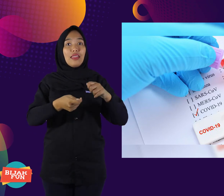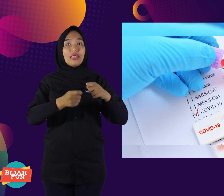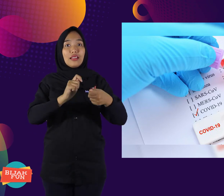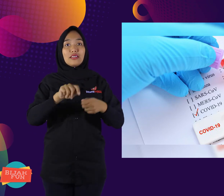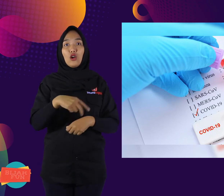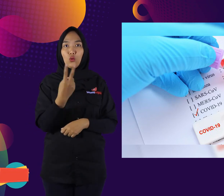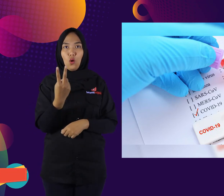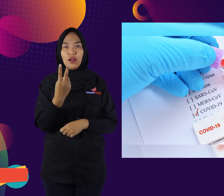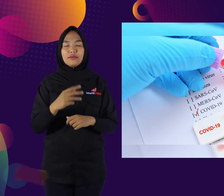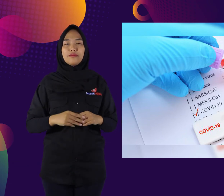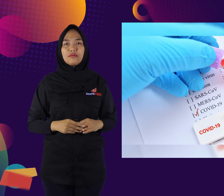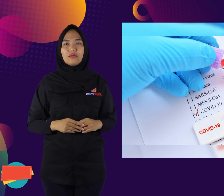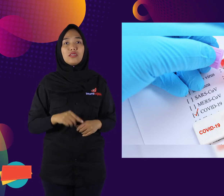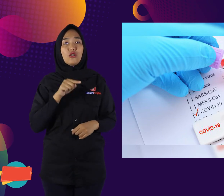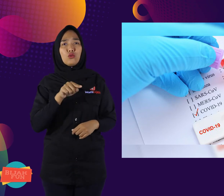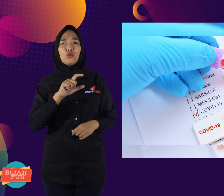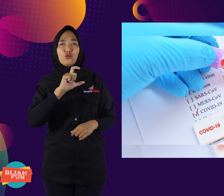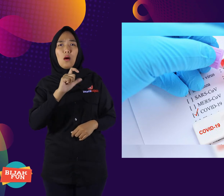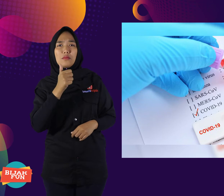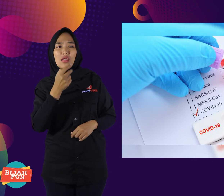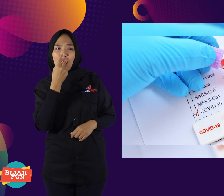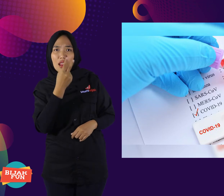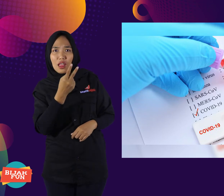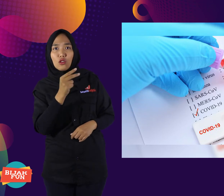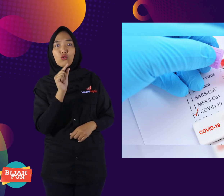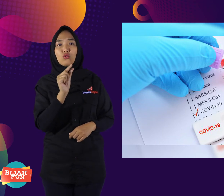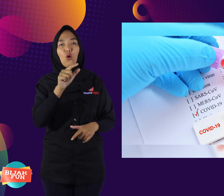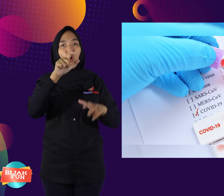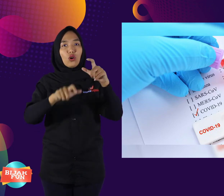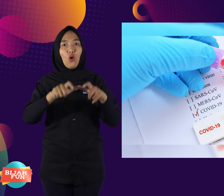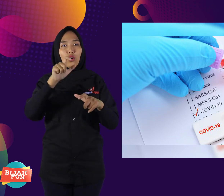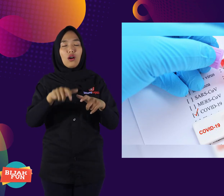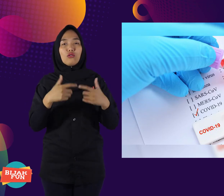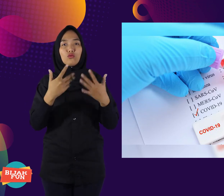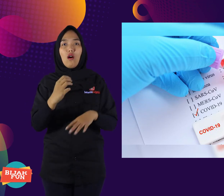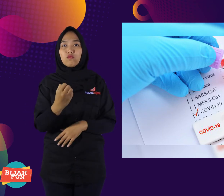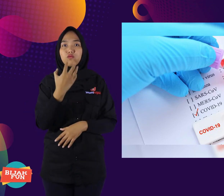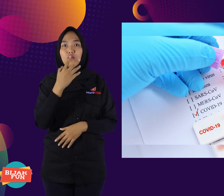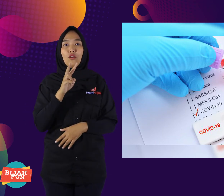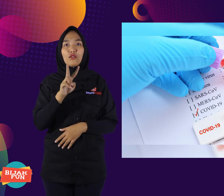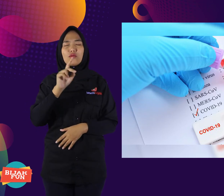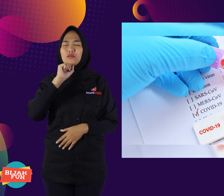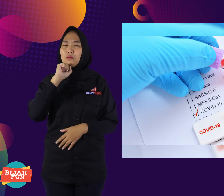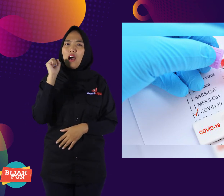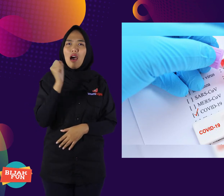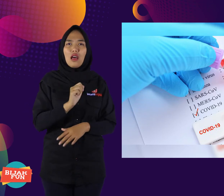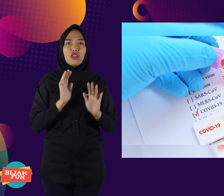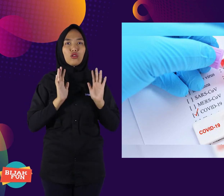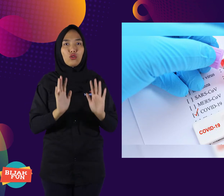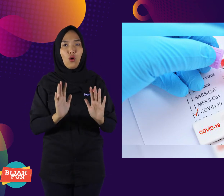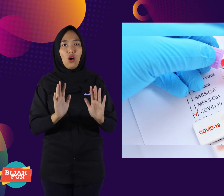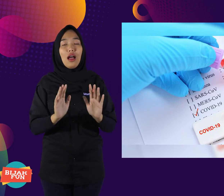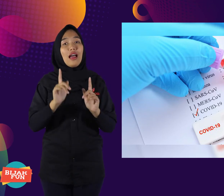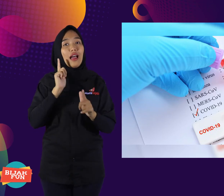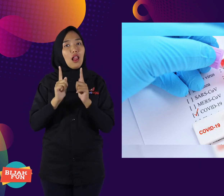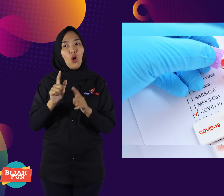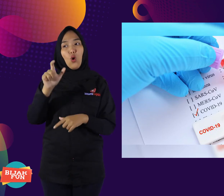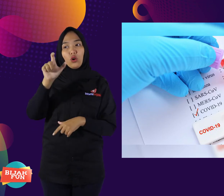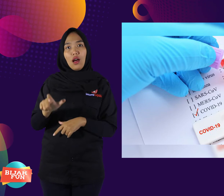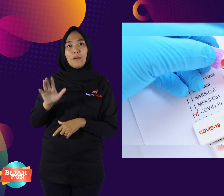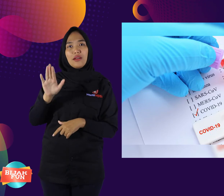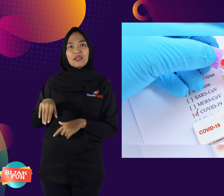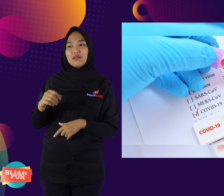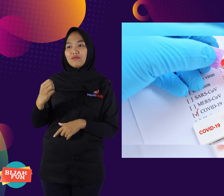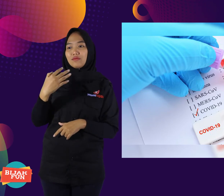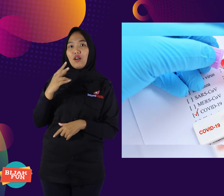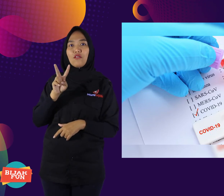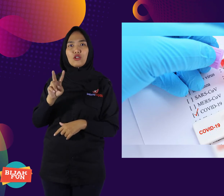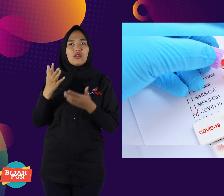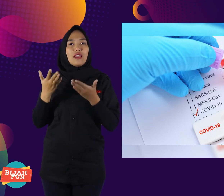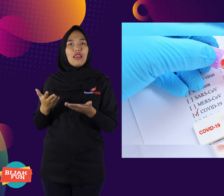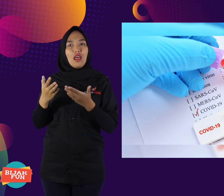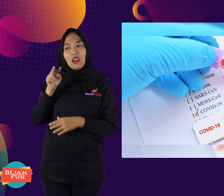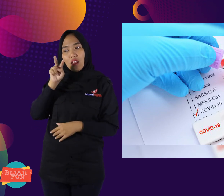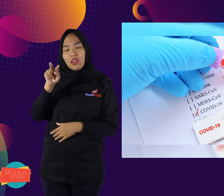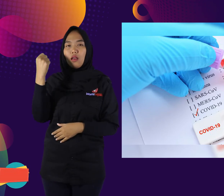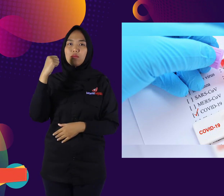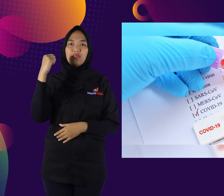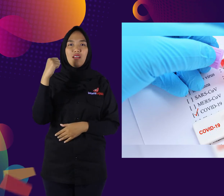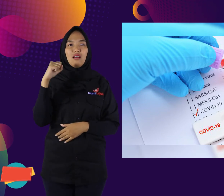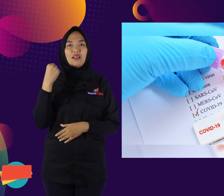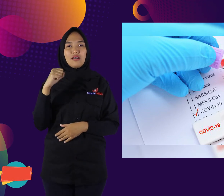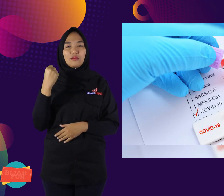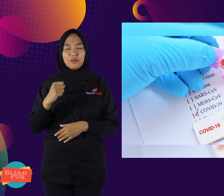Tes 2 ini hanya bisa melihat orang yang sudah terkena virus parah dan untuk gejala masih ringan, tidak dapat diketahui.